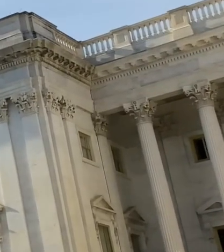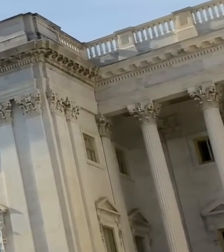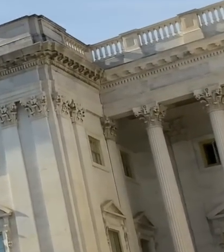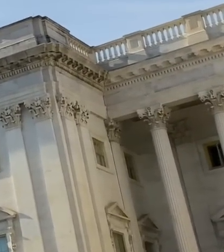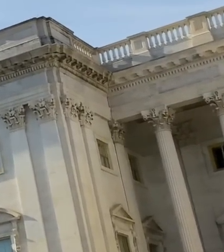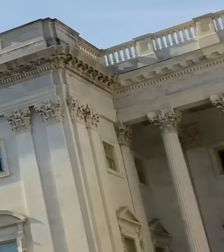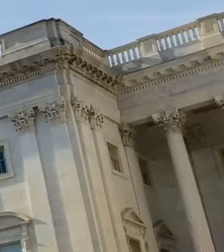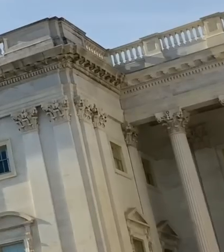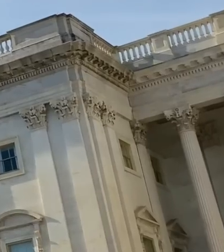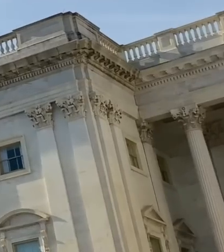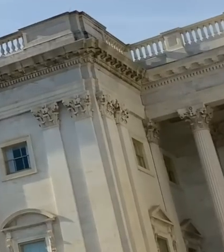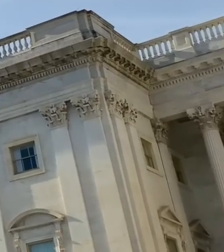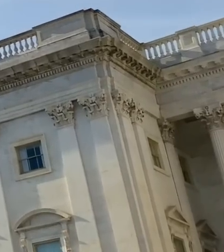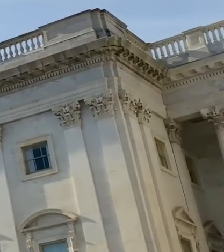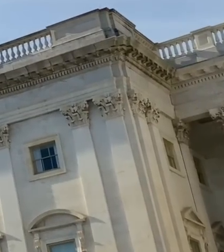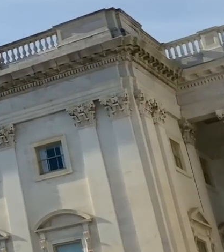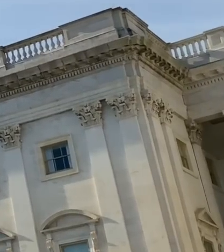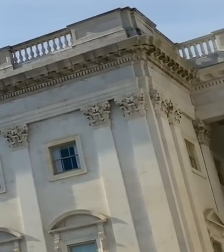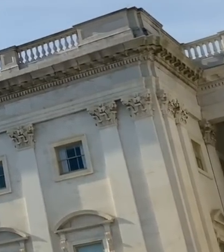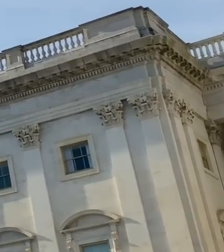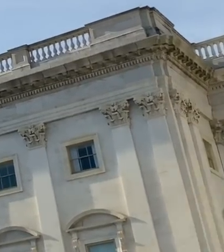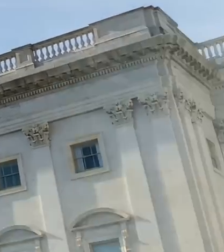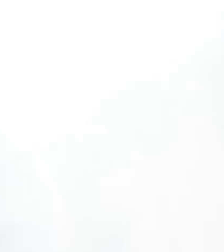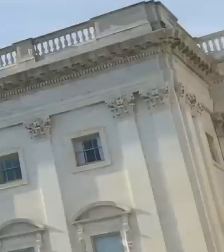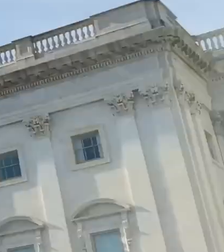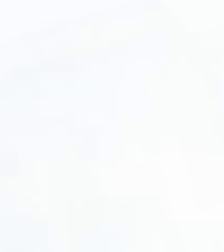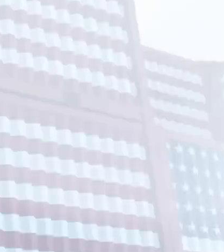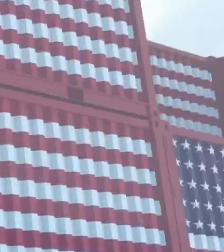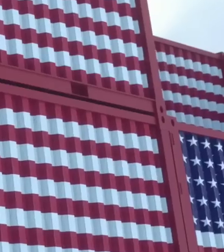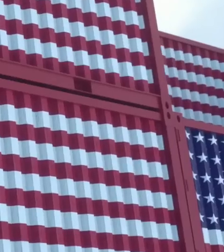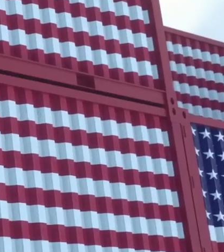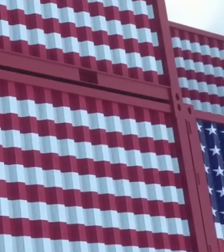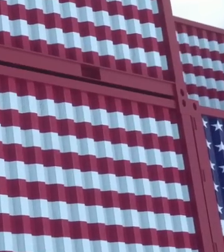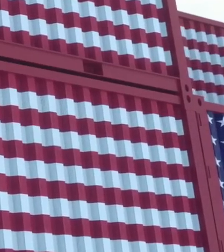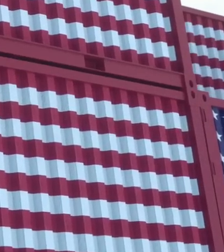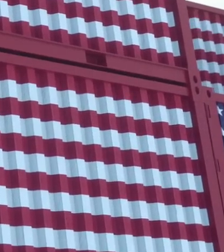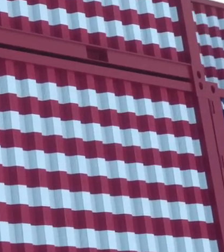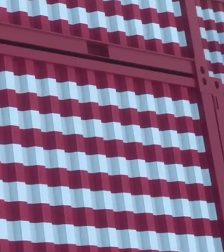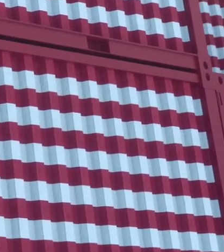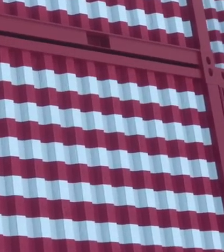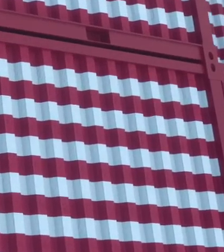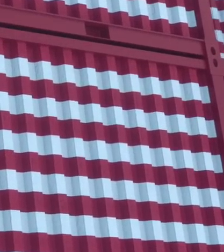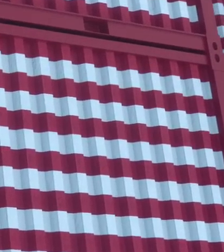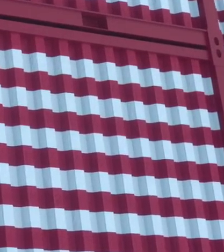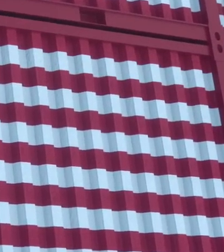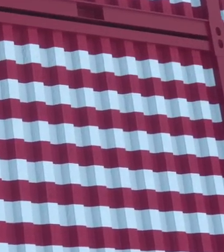resultados que su gobierno puso sobre la mesa para evitar la guerra comercial se desarrollaron